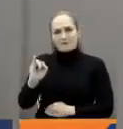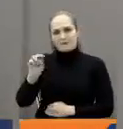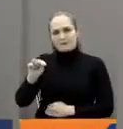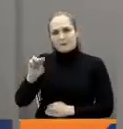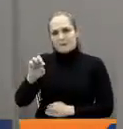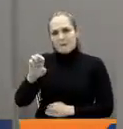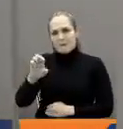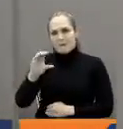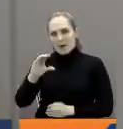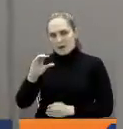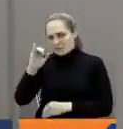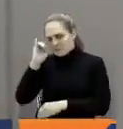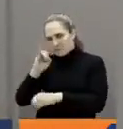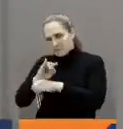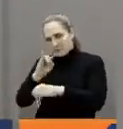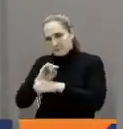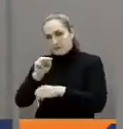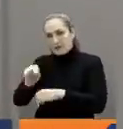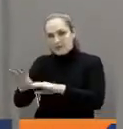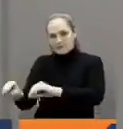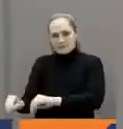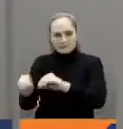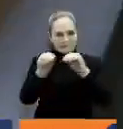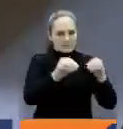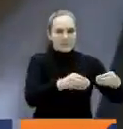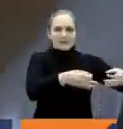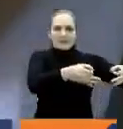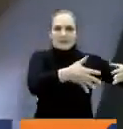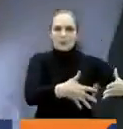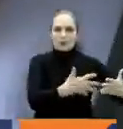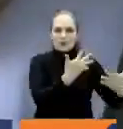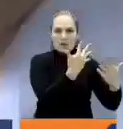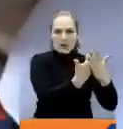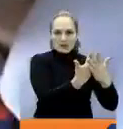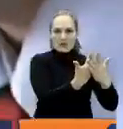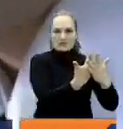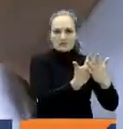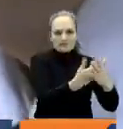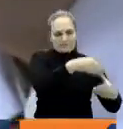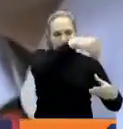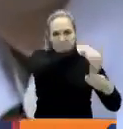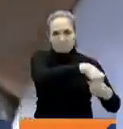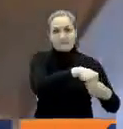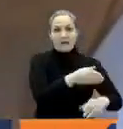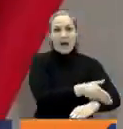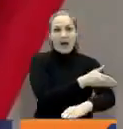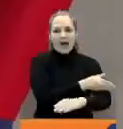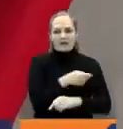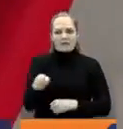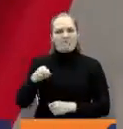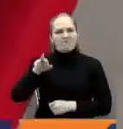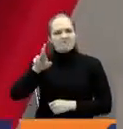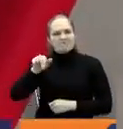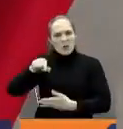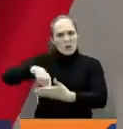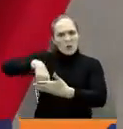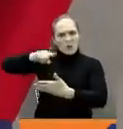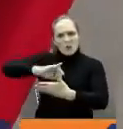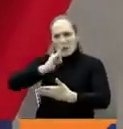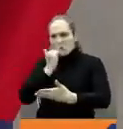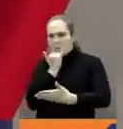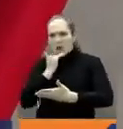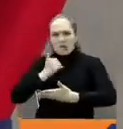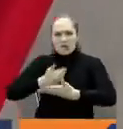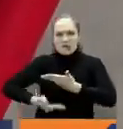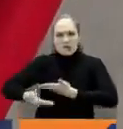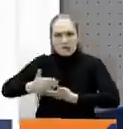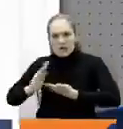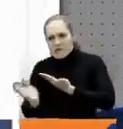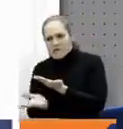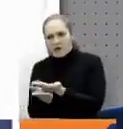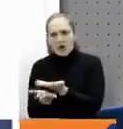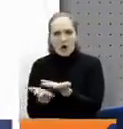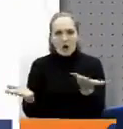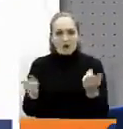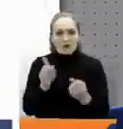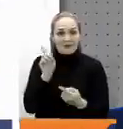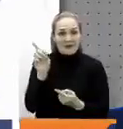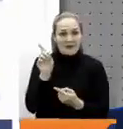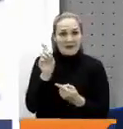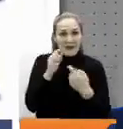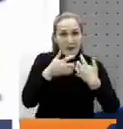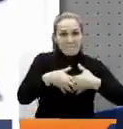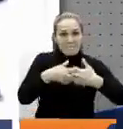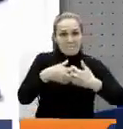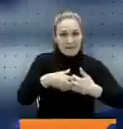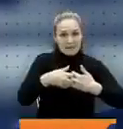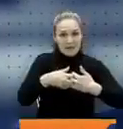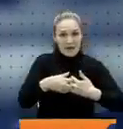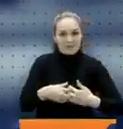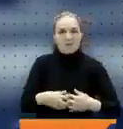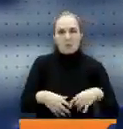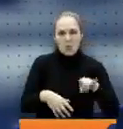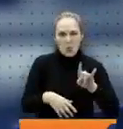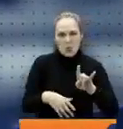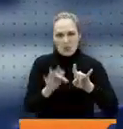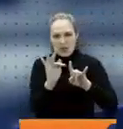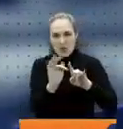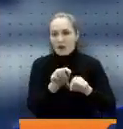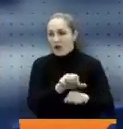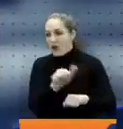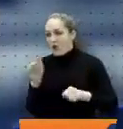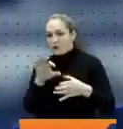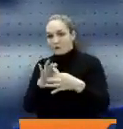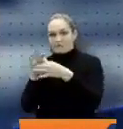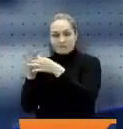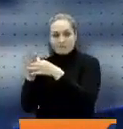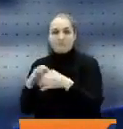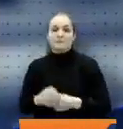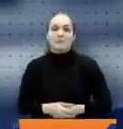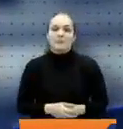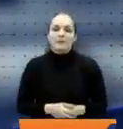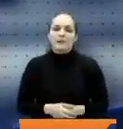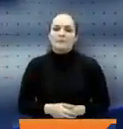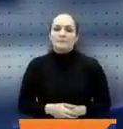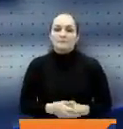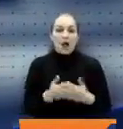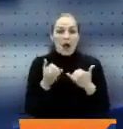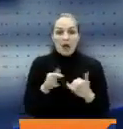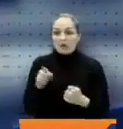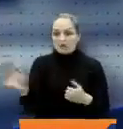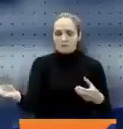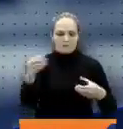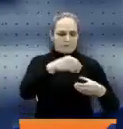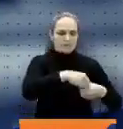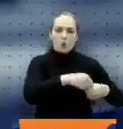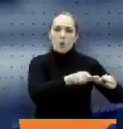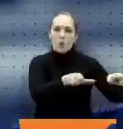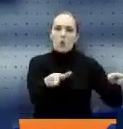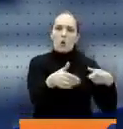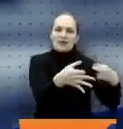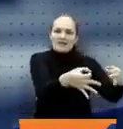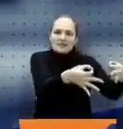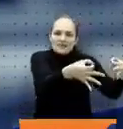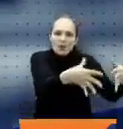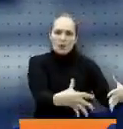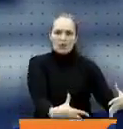justicia.